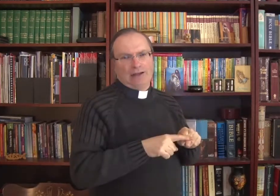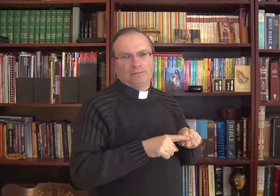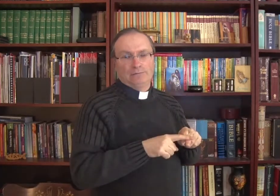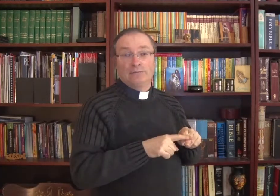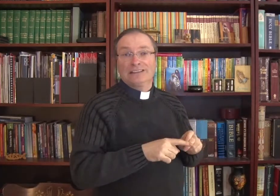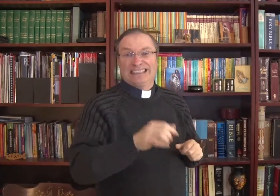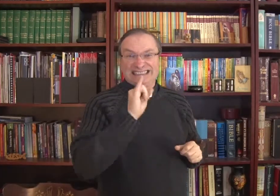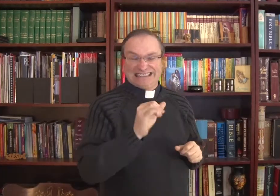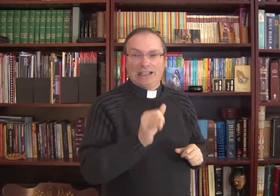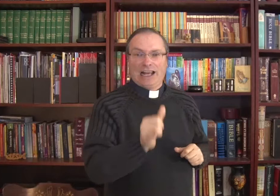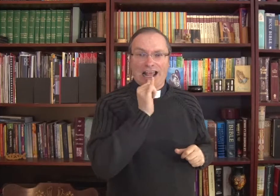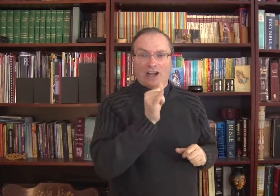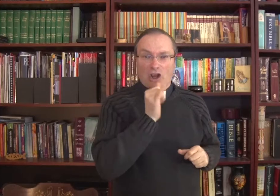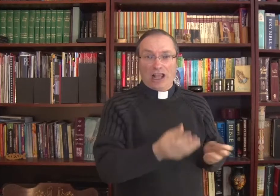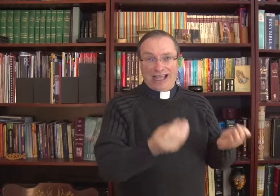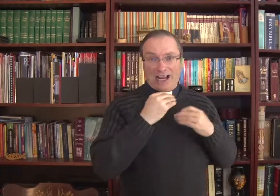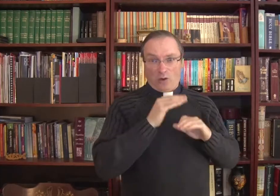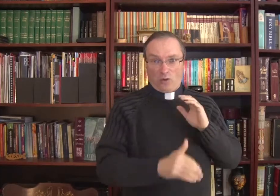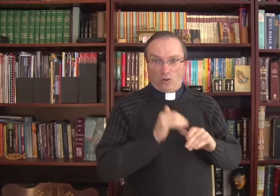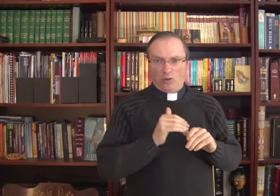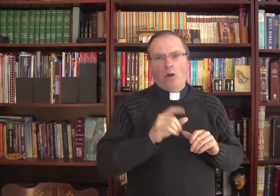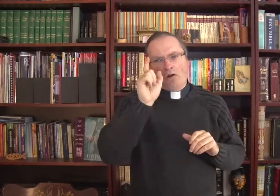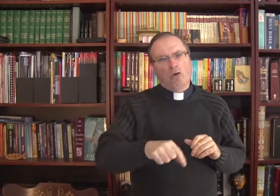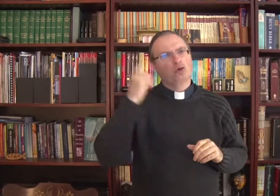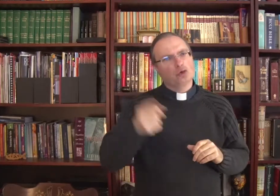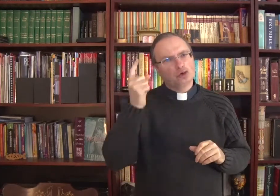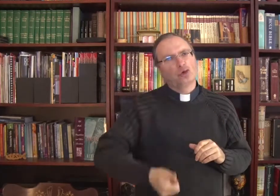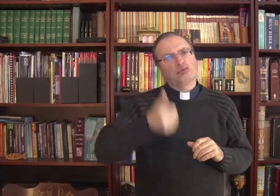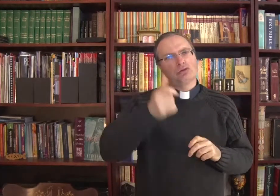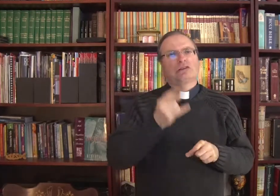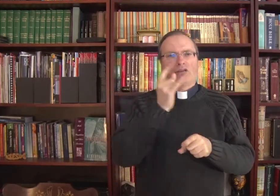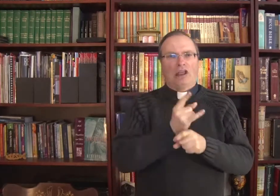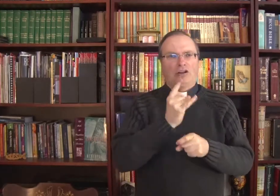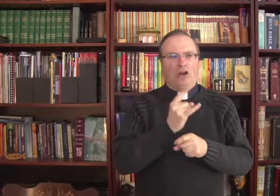Si l’alcool rend heureux, faut toujours plus d’alcool.